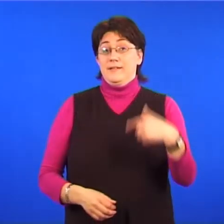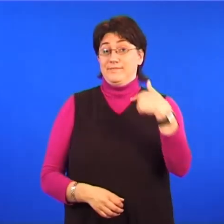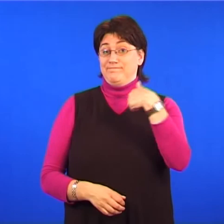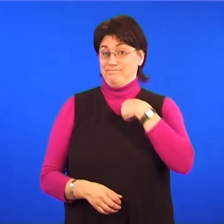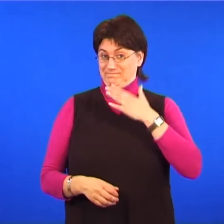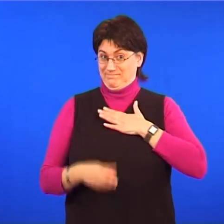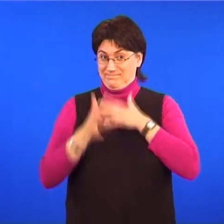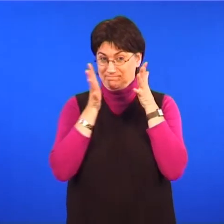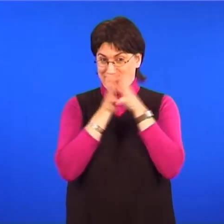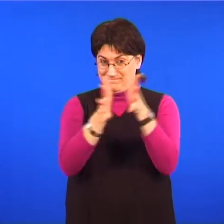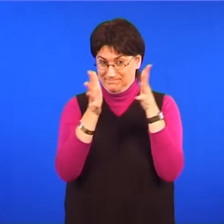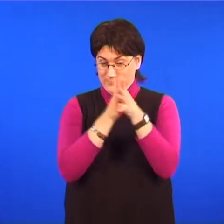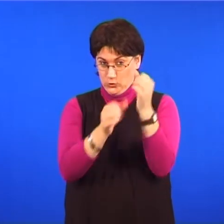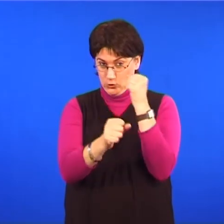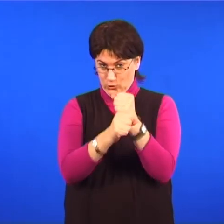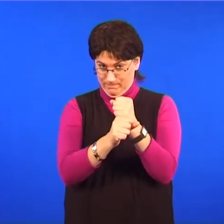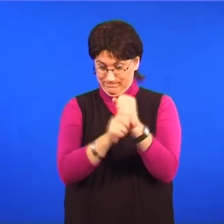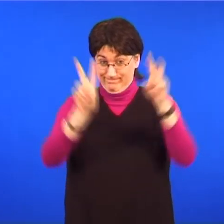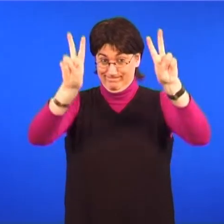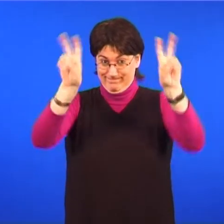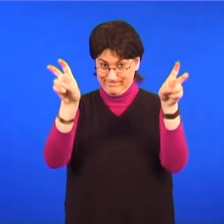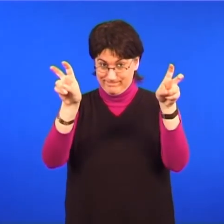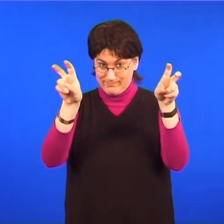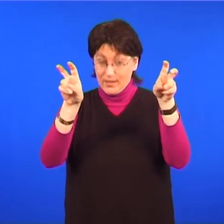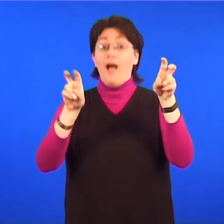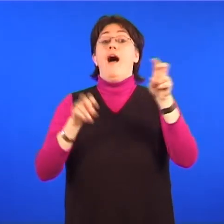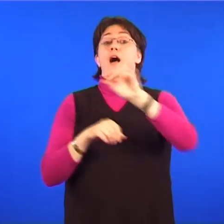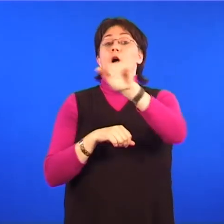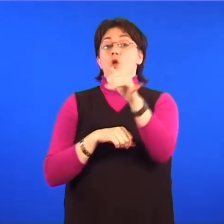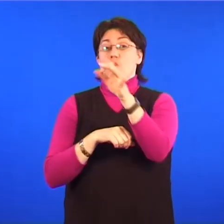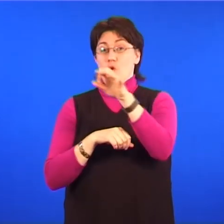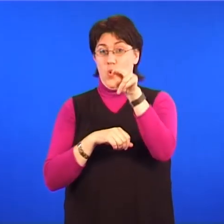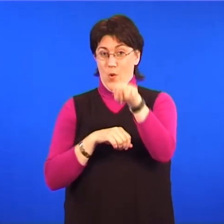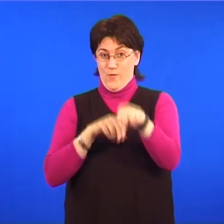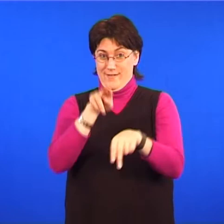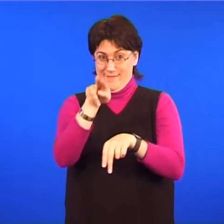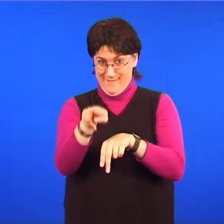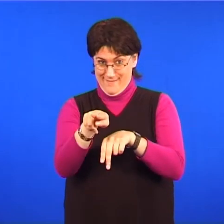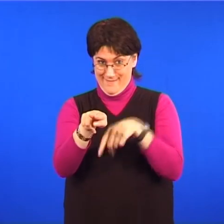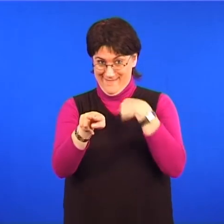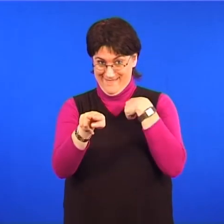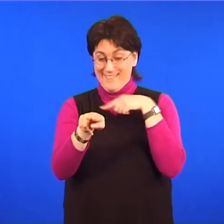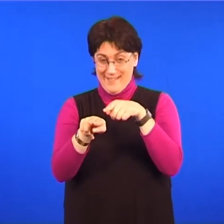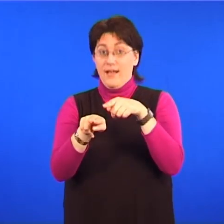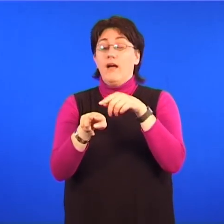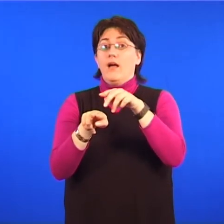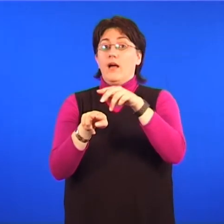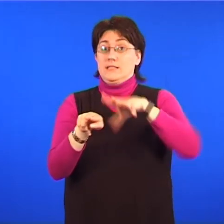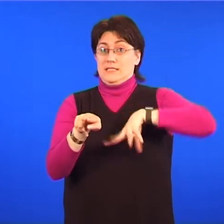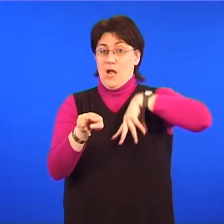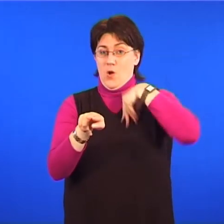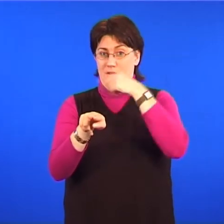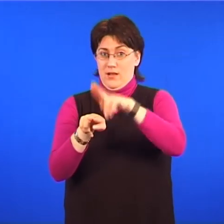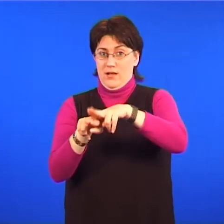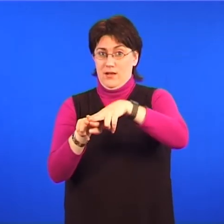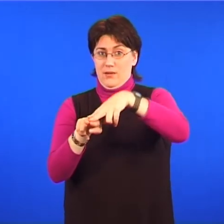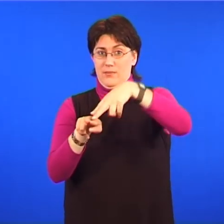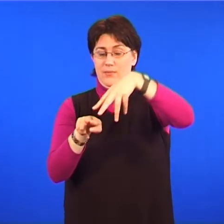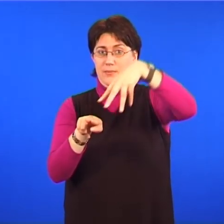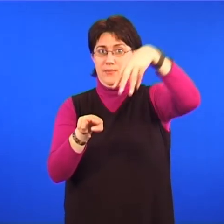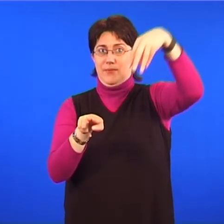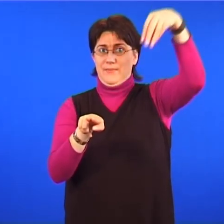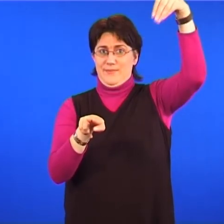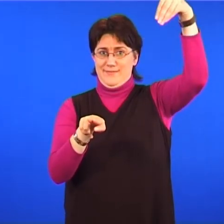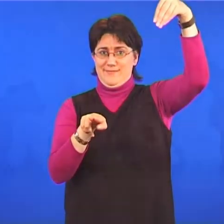Ég ætla að segja ykkur sögu sem heitir: "Sálin hans Jóns míns"